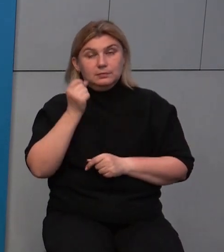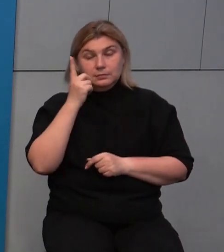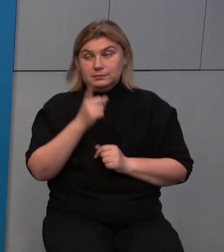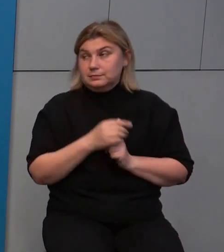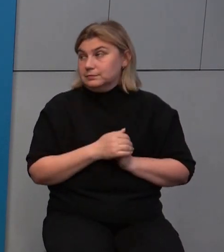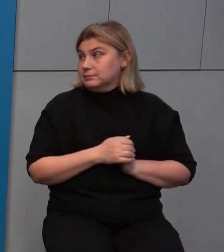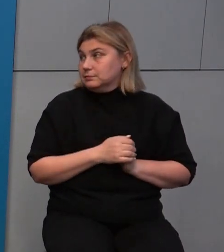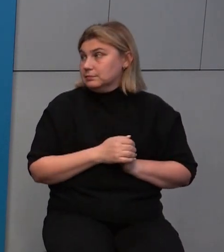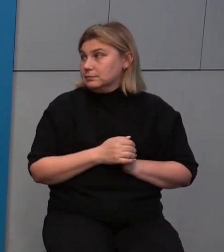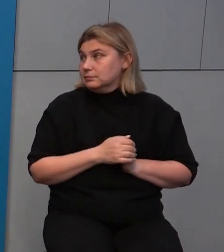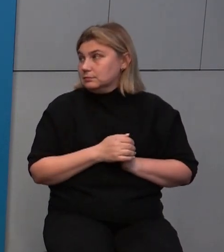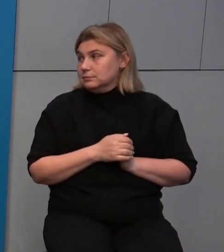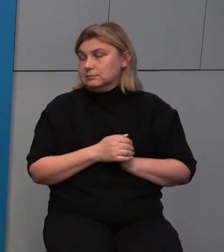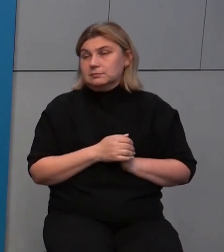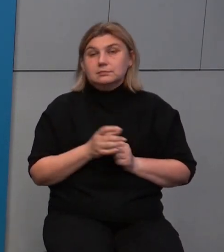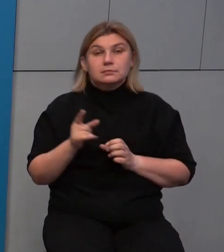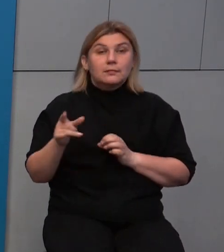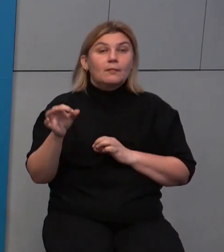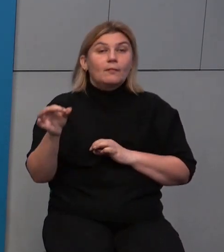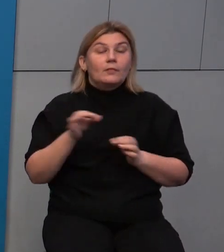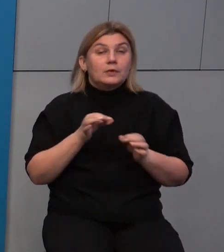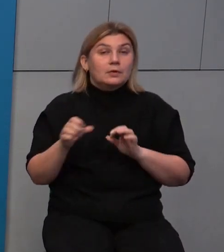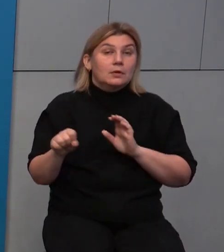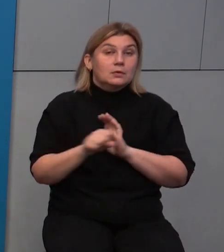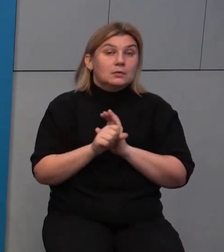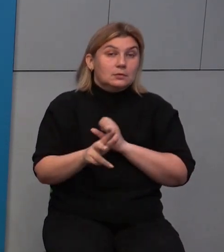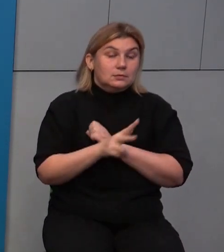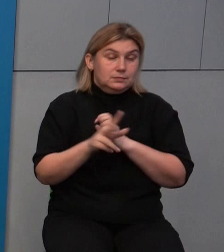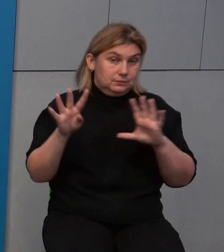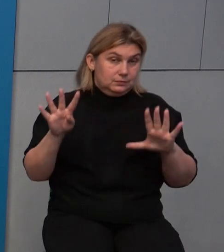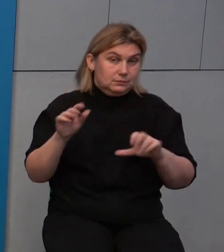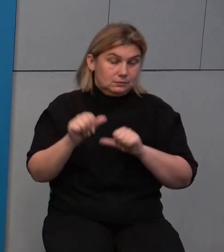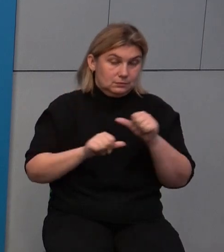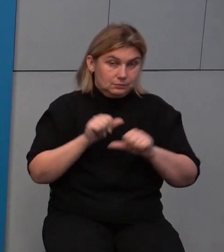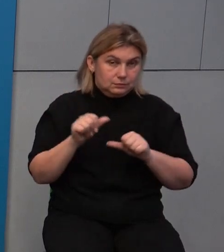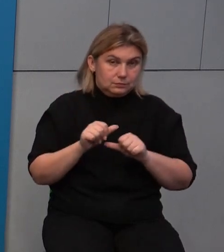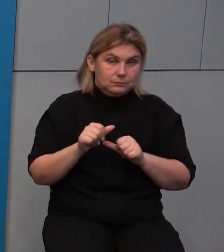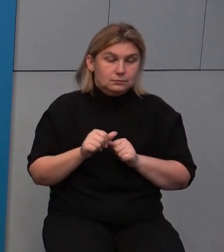gdzie po prostu ta historia do 1989 roku, a być może nawet do teraz,